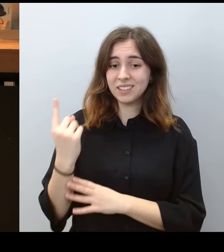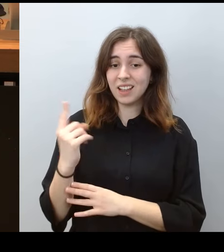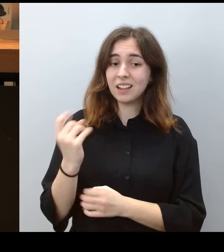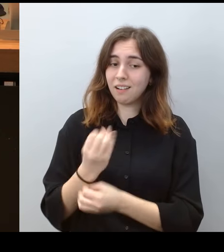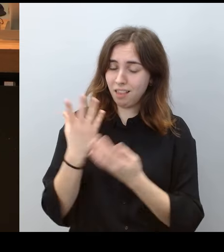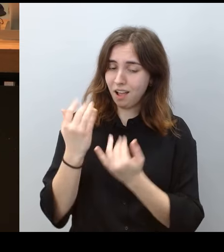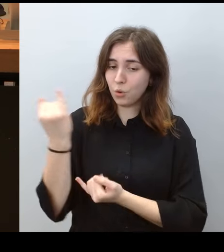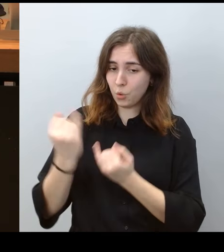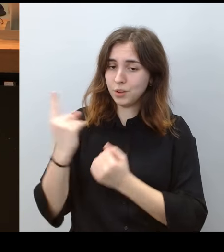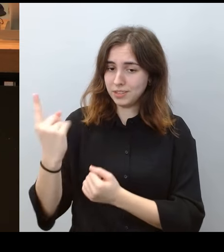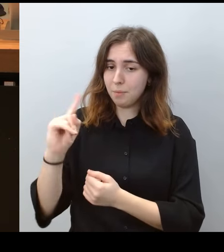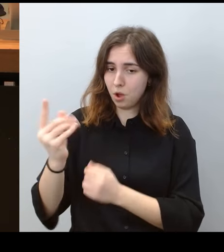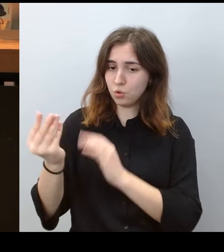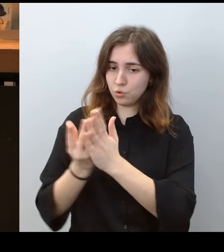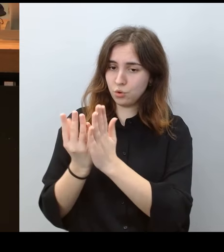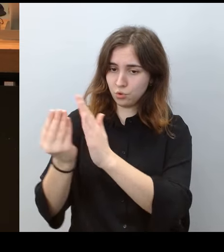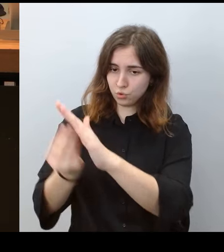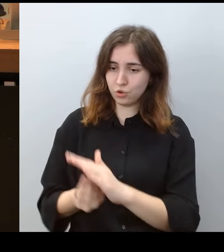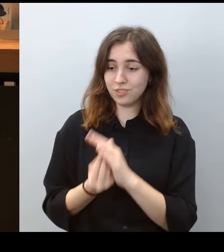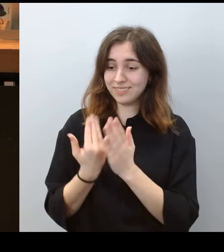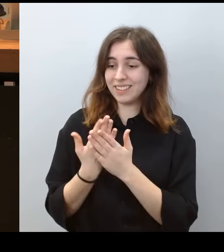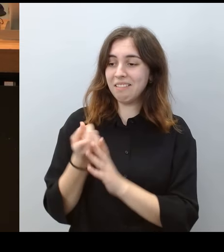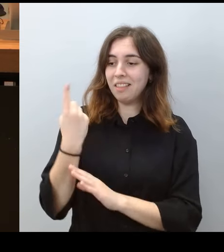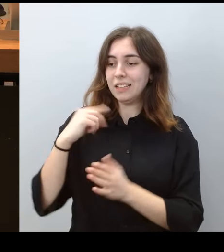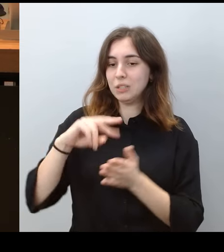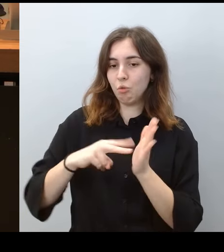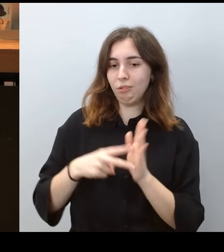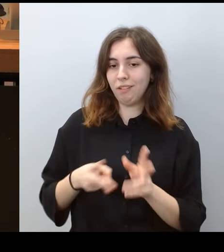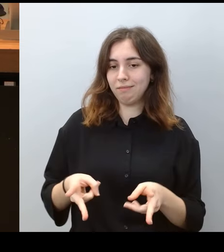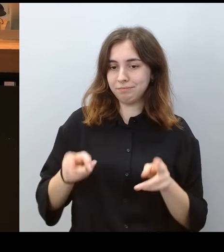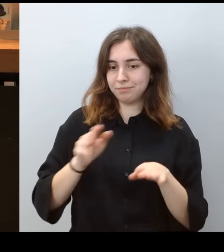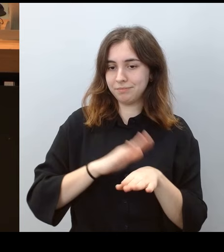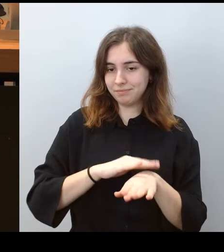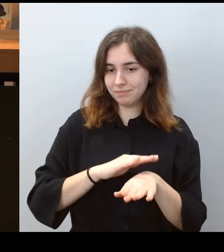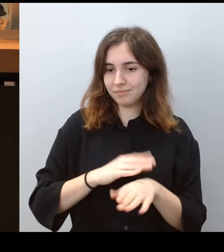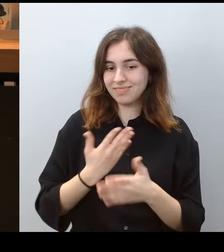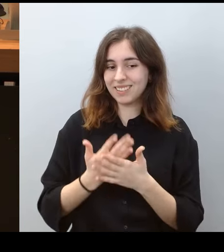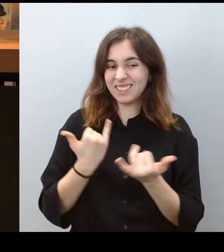vergangenen Legislaturperiode versäumt eine sichere Anschlussfinanzierung